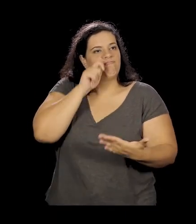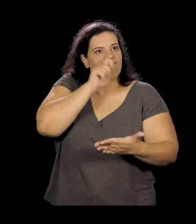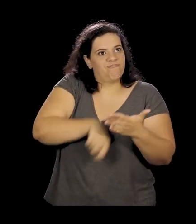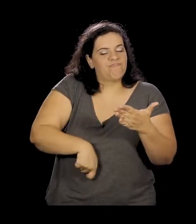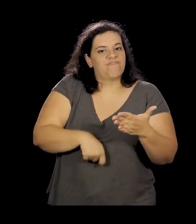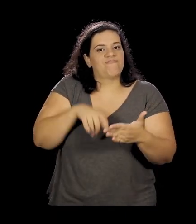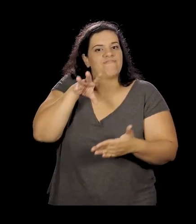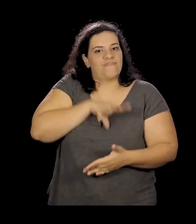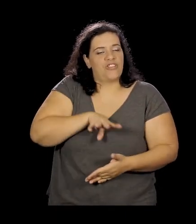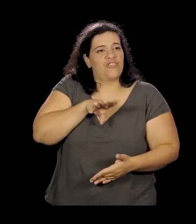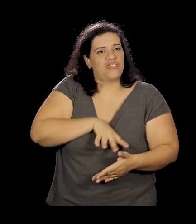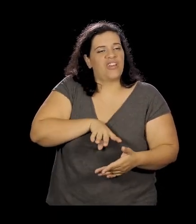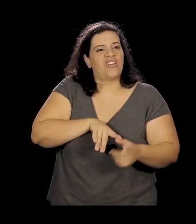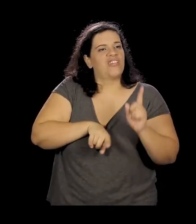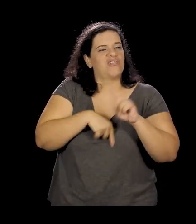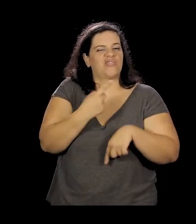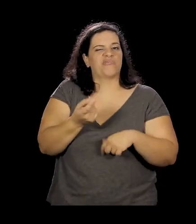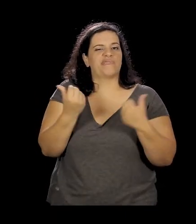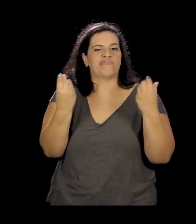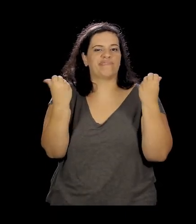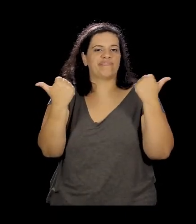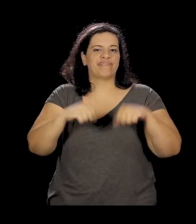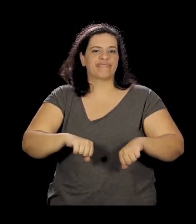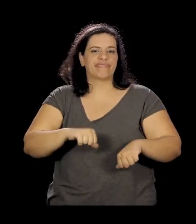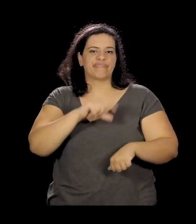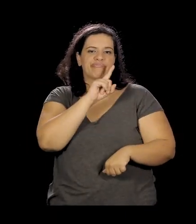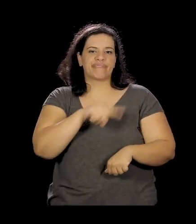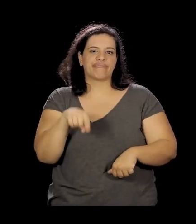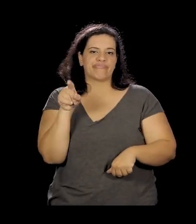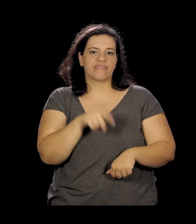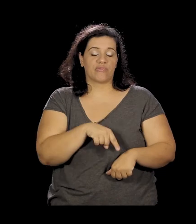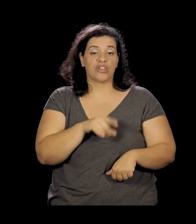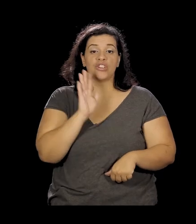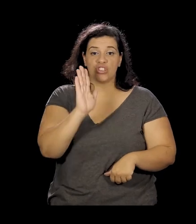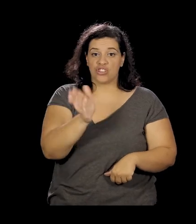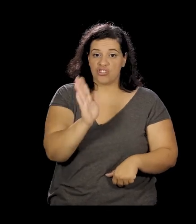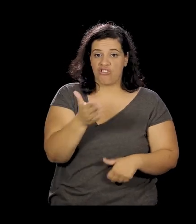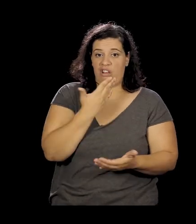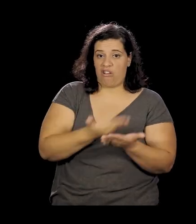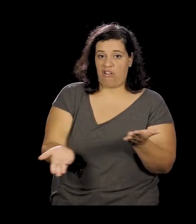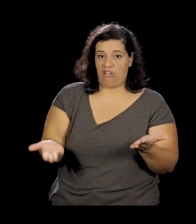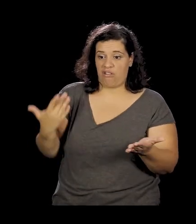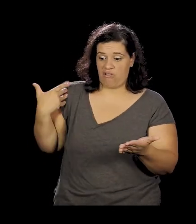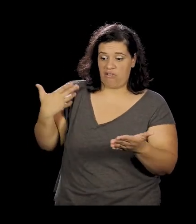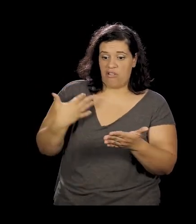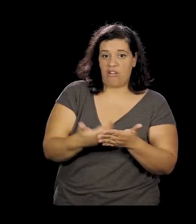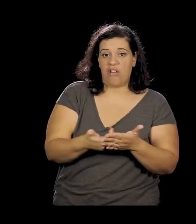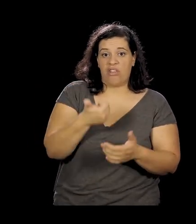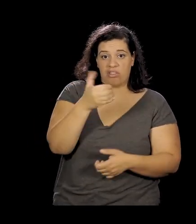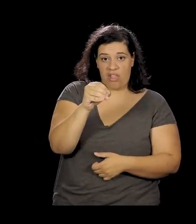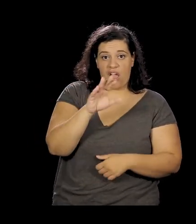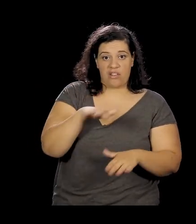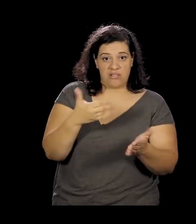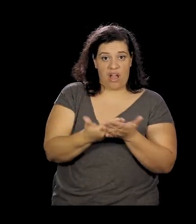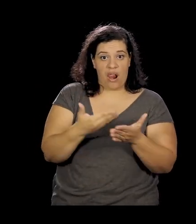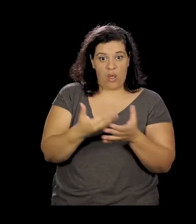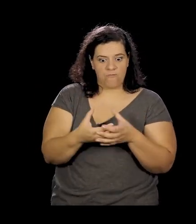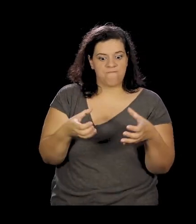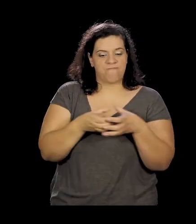inscrevem-se na aula de português e depois é cancelado, então perdemos para sempre esses dez alunos interessados.